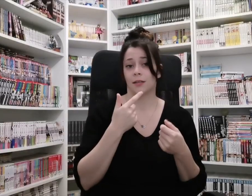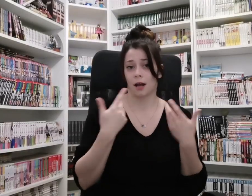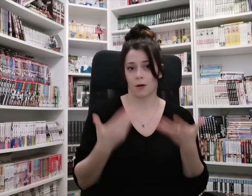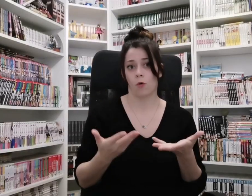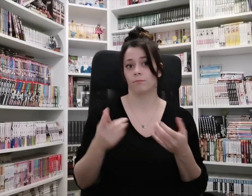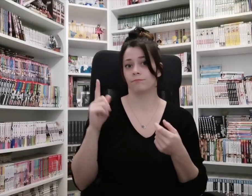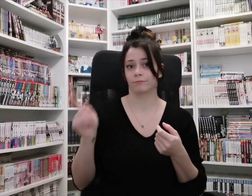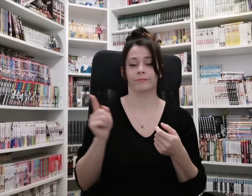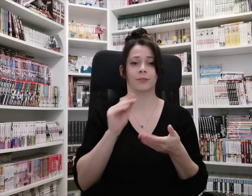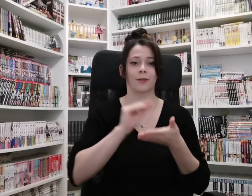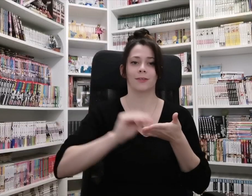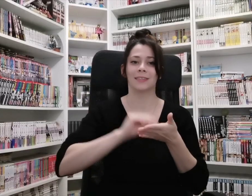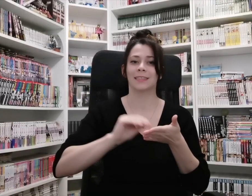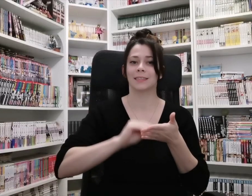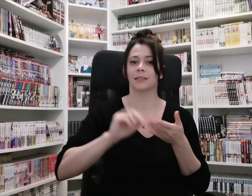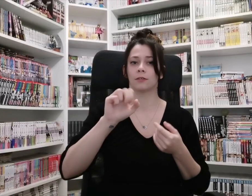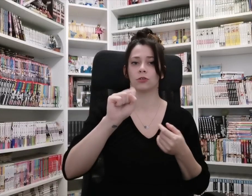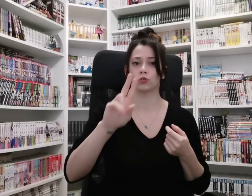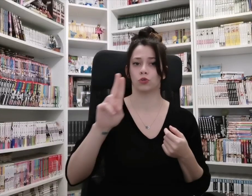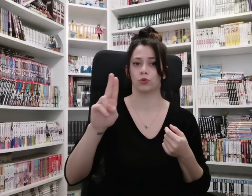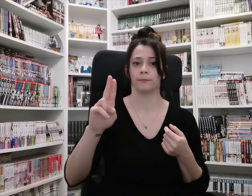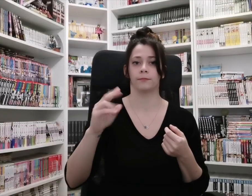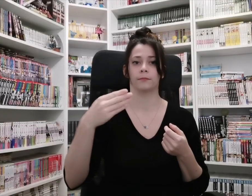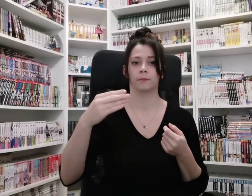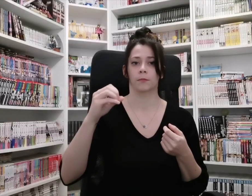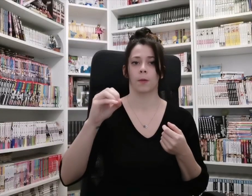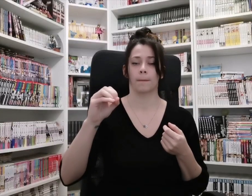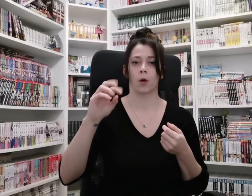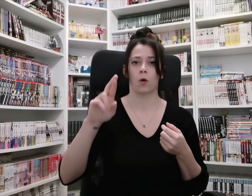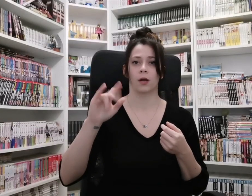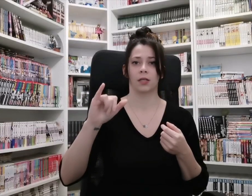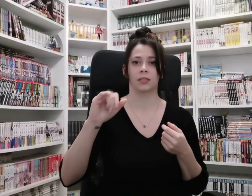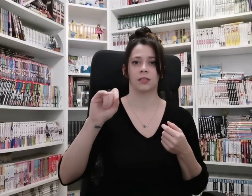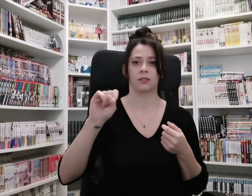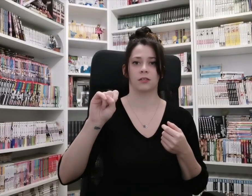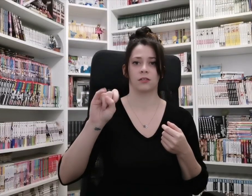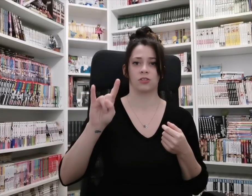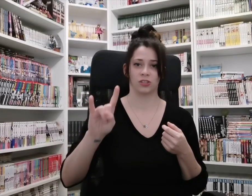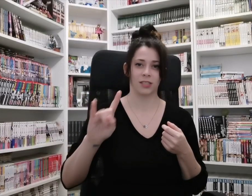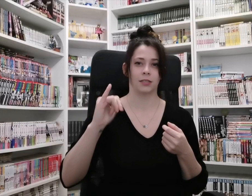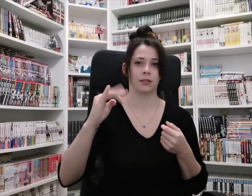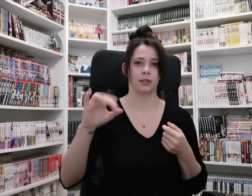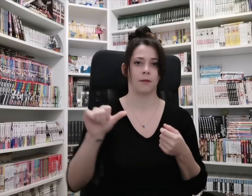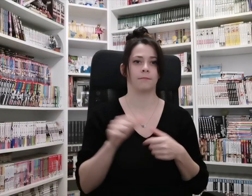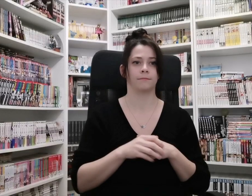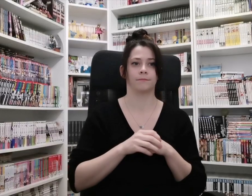suu Morishita, les autrices de ce manga…